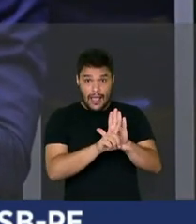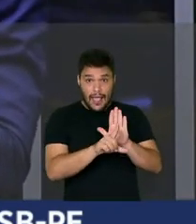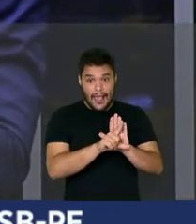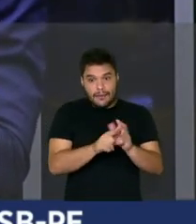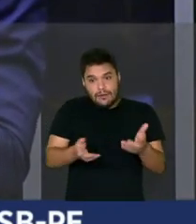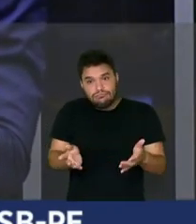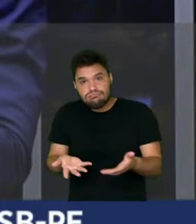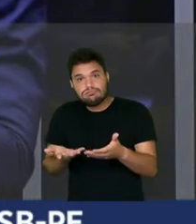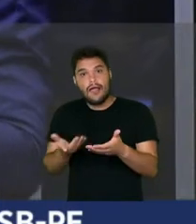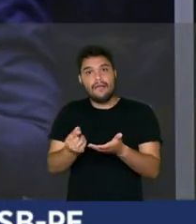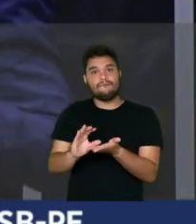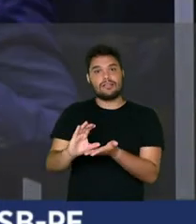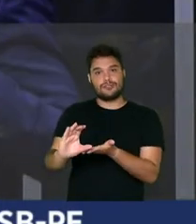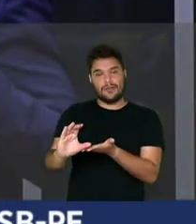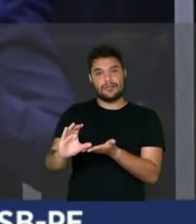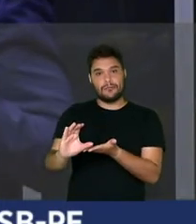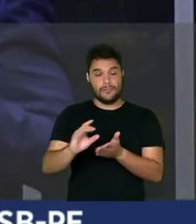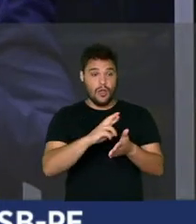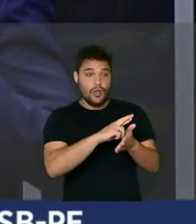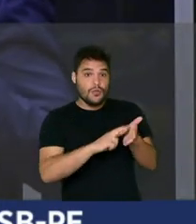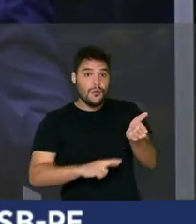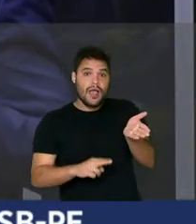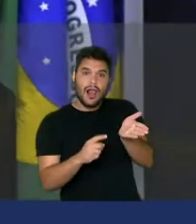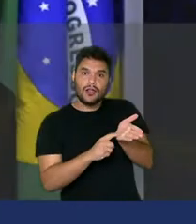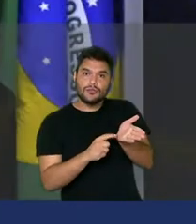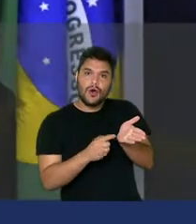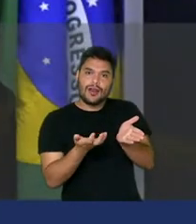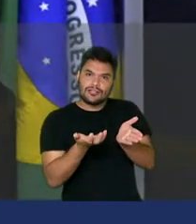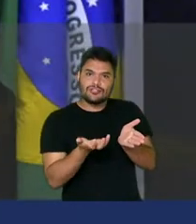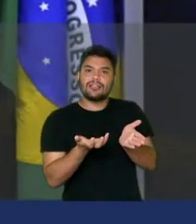RELATÓRIO, A GENTE QUER TRAZER INVESTIMENTOS PARA